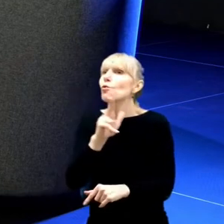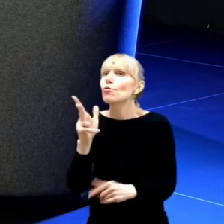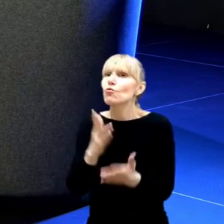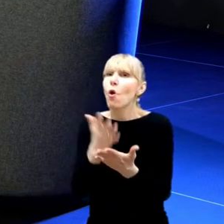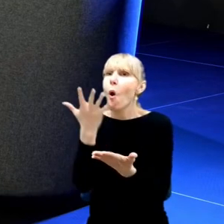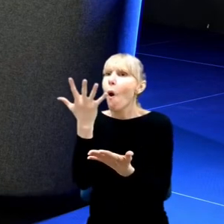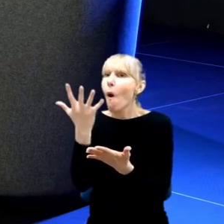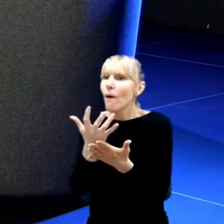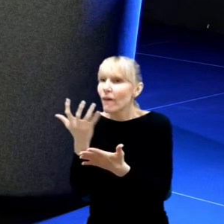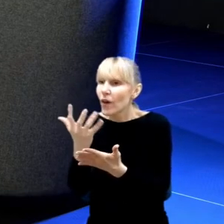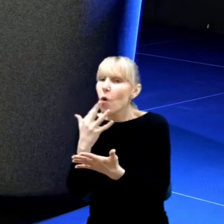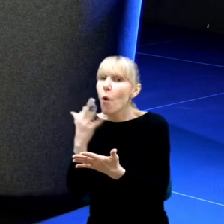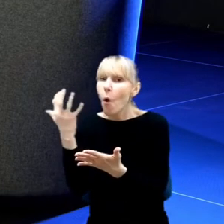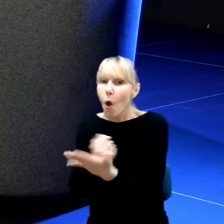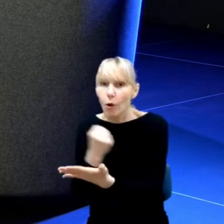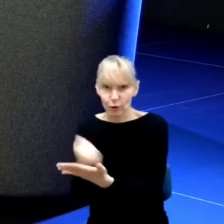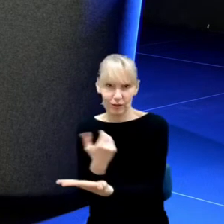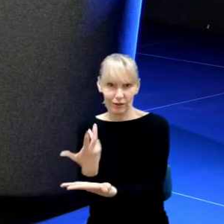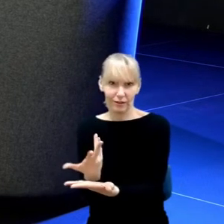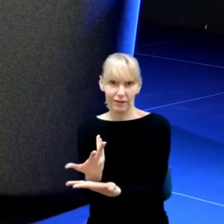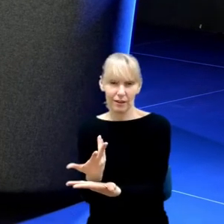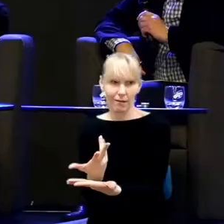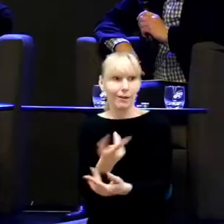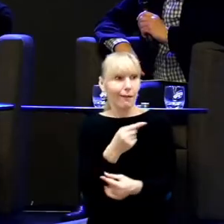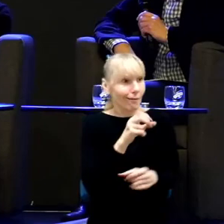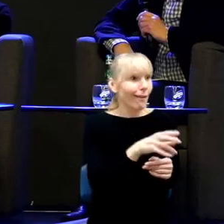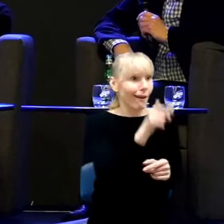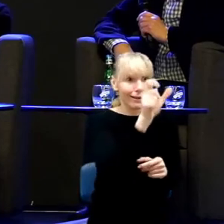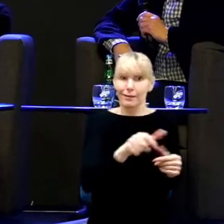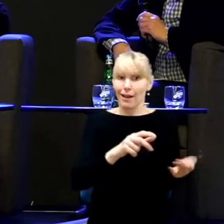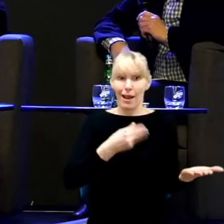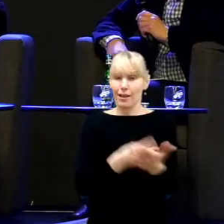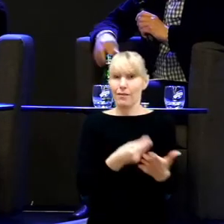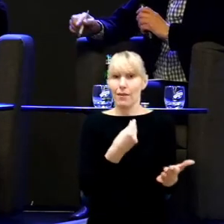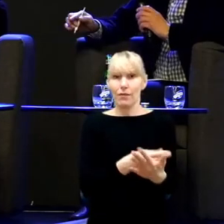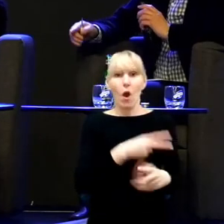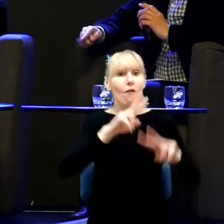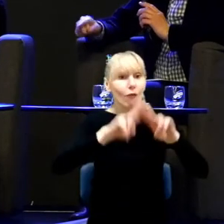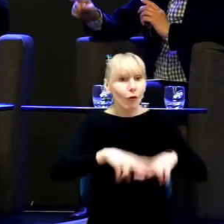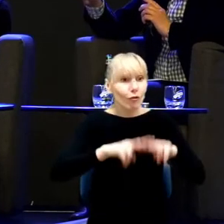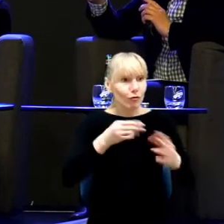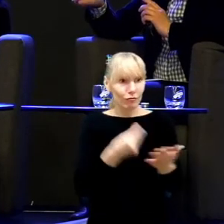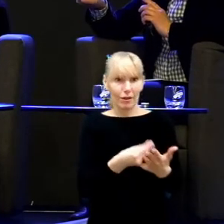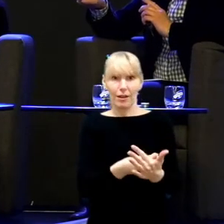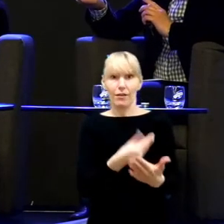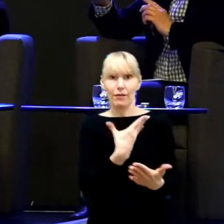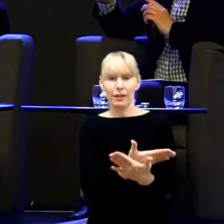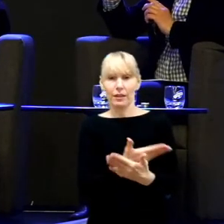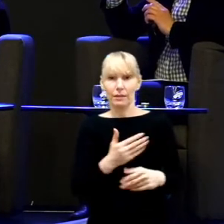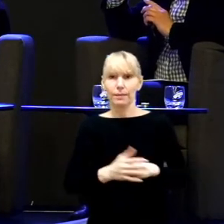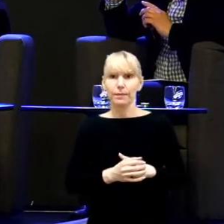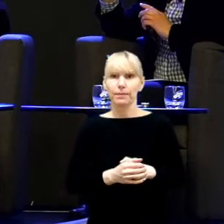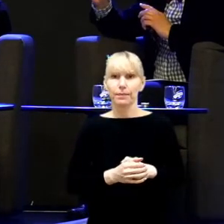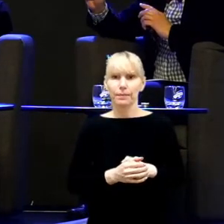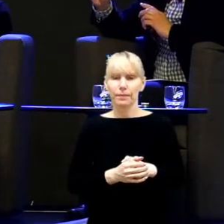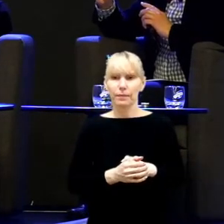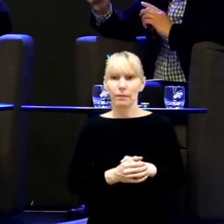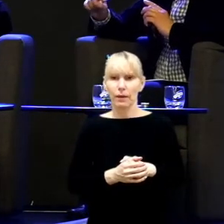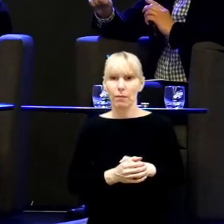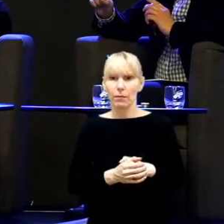No inwestorzy, fundusze inwestycyjne. O metropoli, Pani Profesor teraz mówimy.